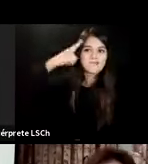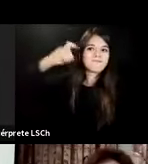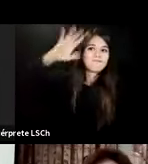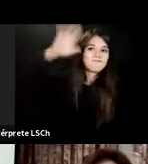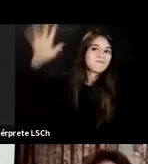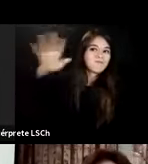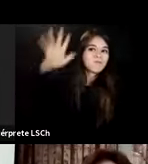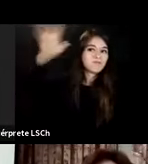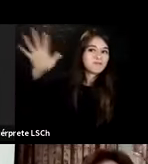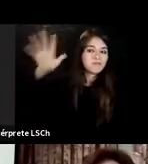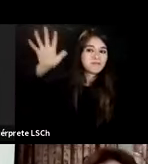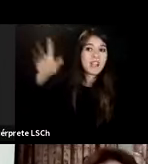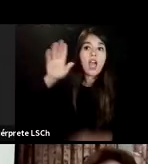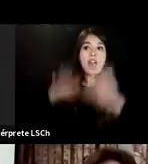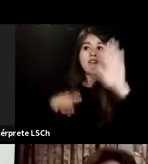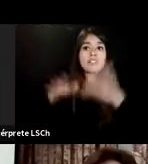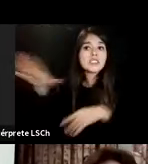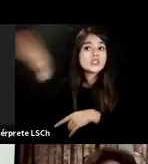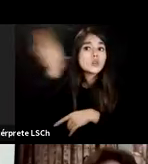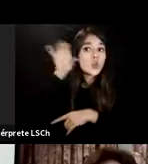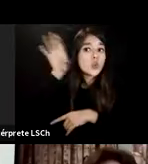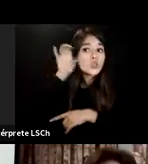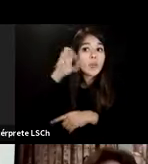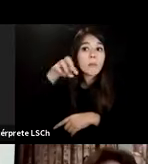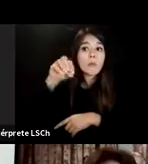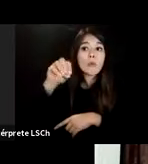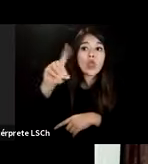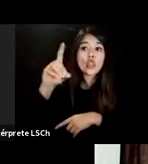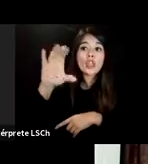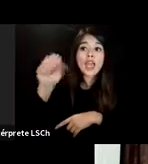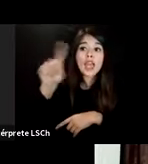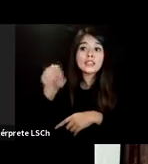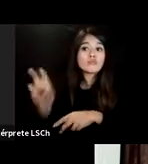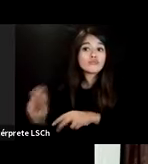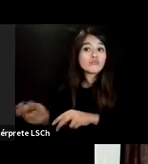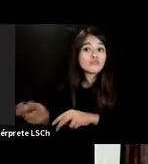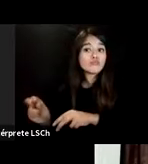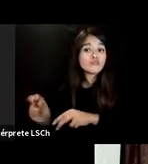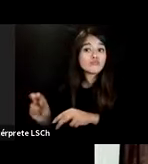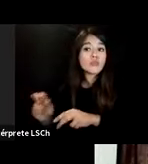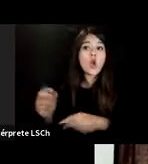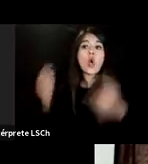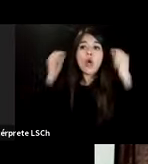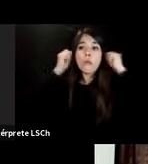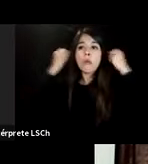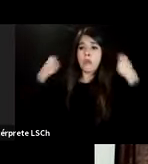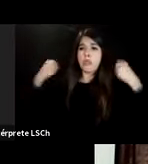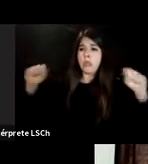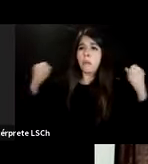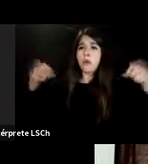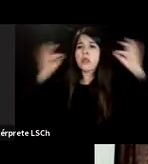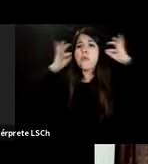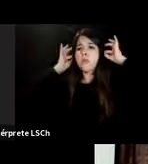podcasts, o escuchan la radio mientras hacen deporte o mientras van al trabajo, y se pueden concentrar perfectamente.